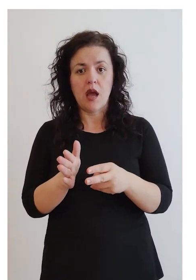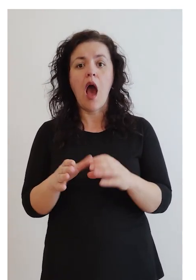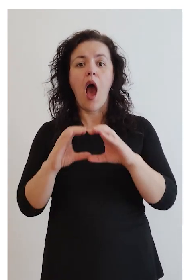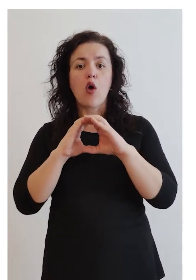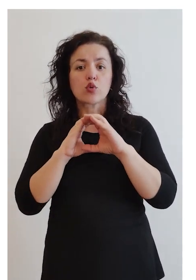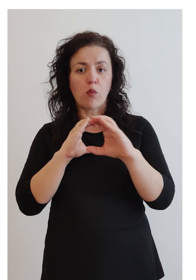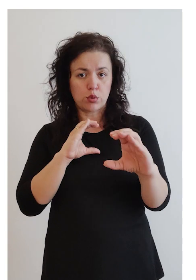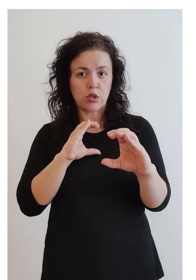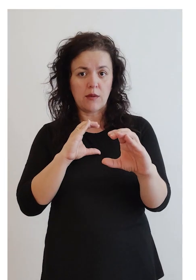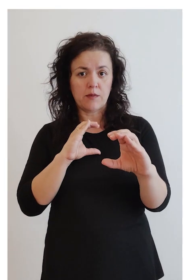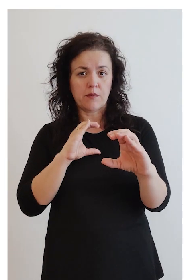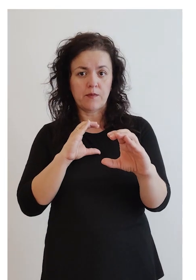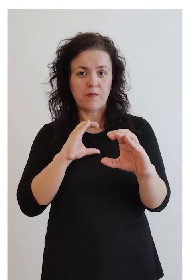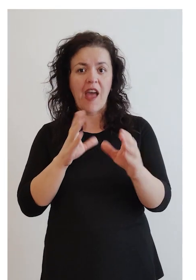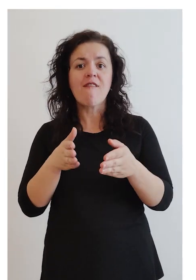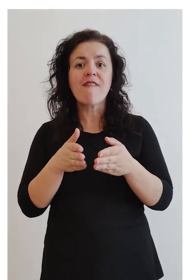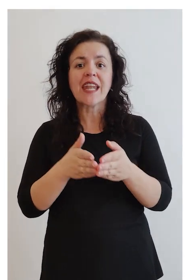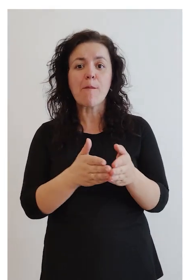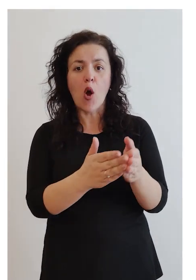Drepturile pasagerilor, zboruri